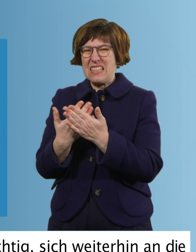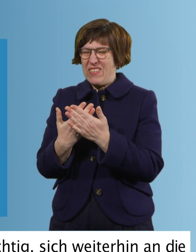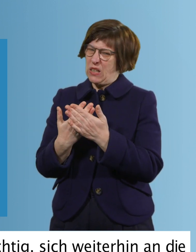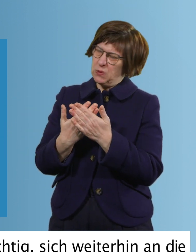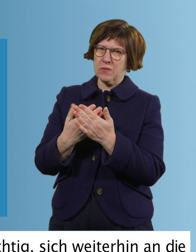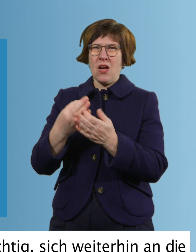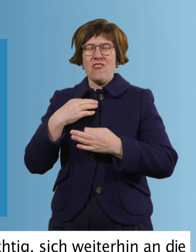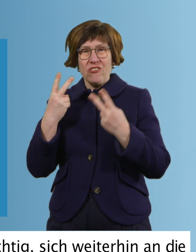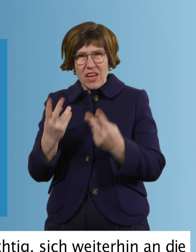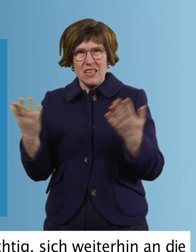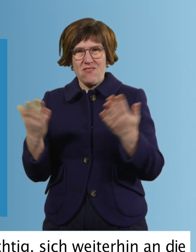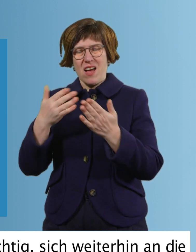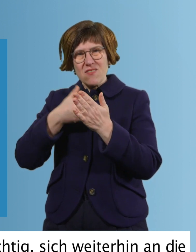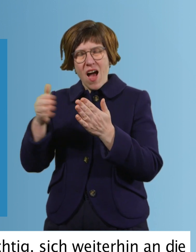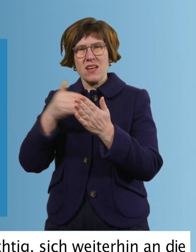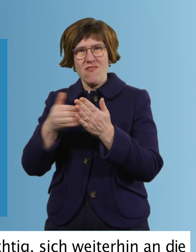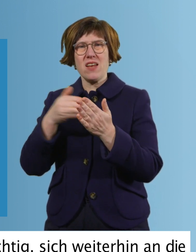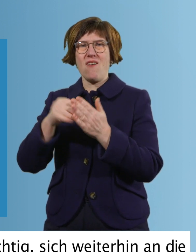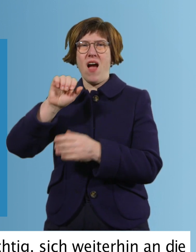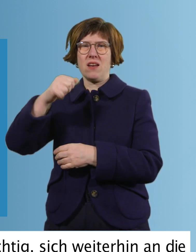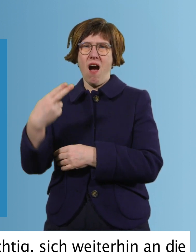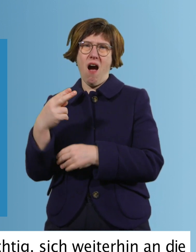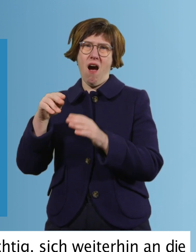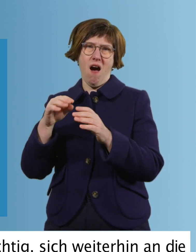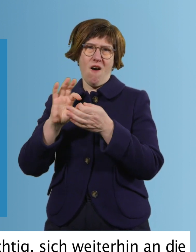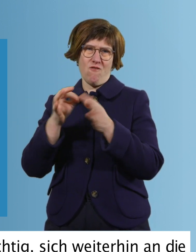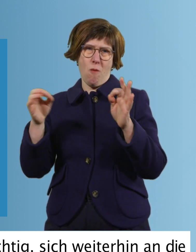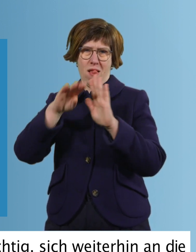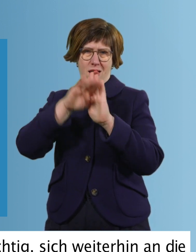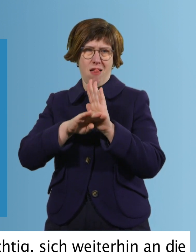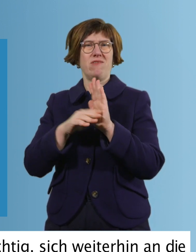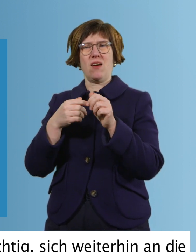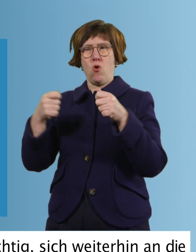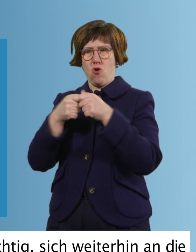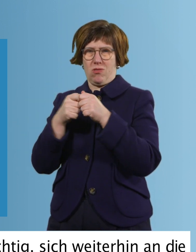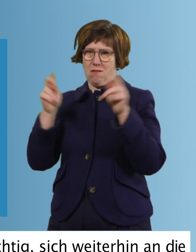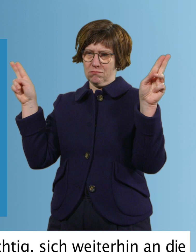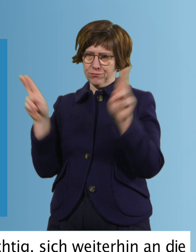Deshalb ist es besonders wichtig, sich weiterhin an die AHA-Formel zu halten und Kontakte zu beschränken.